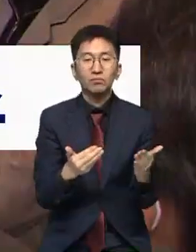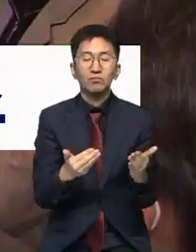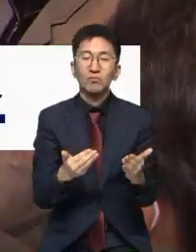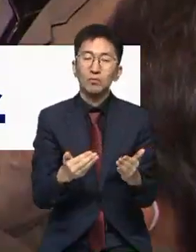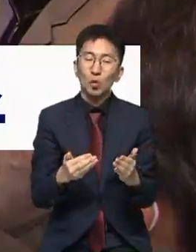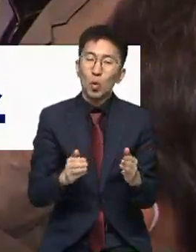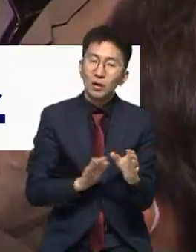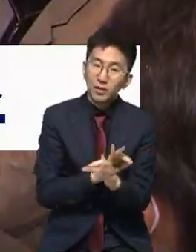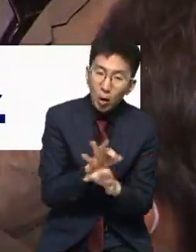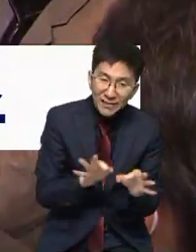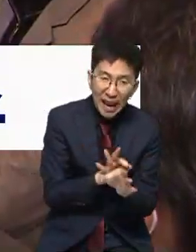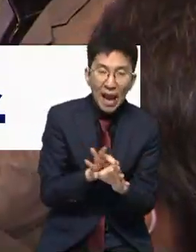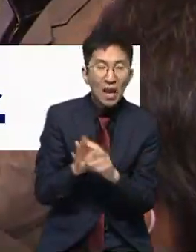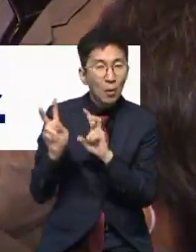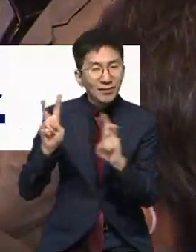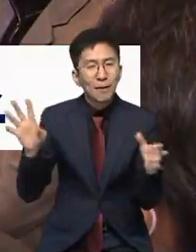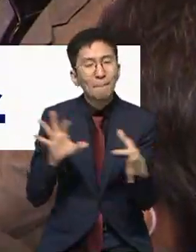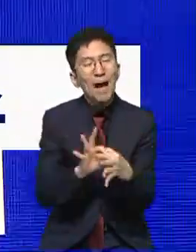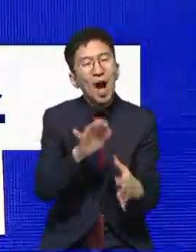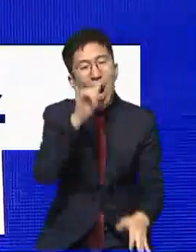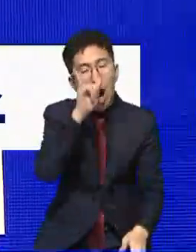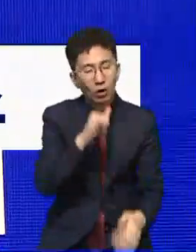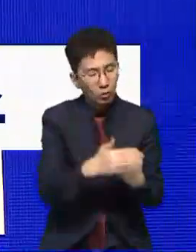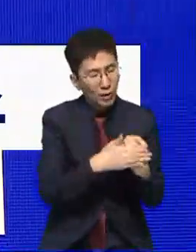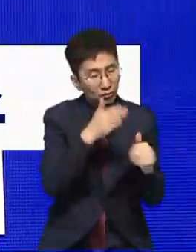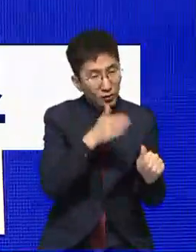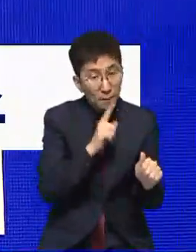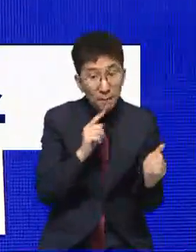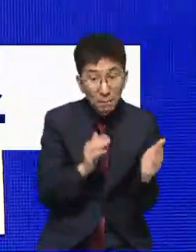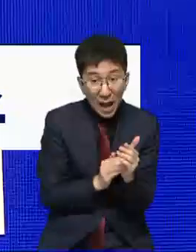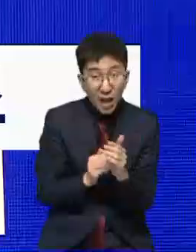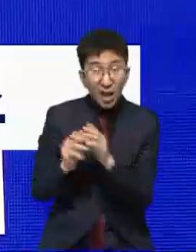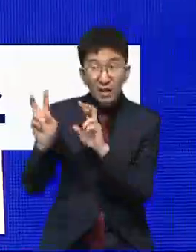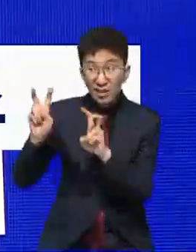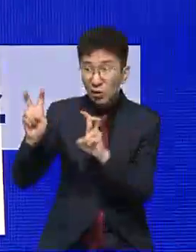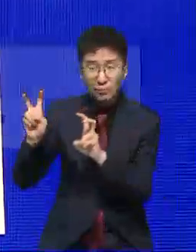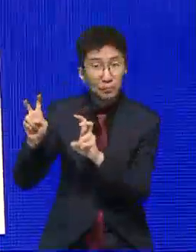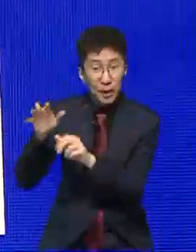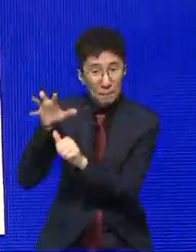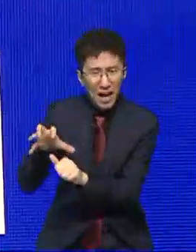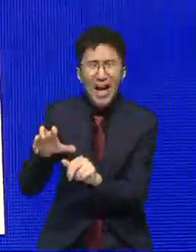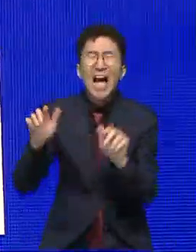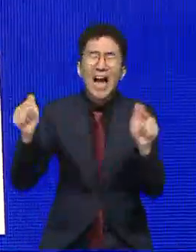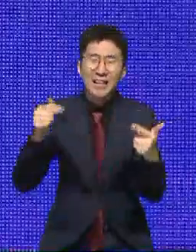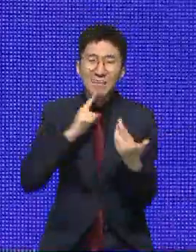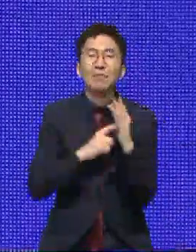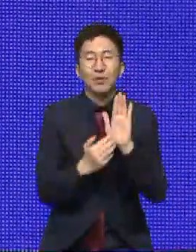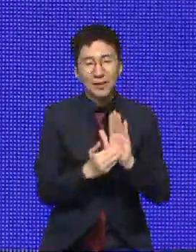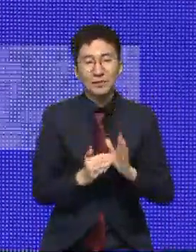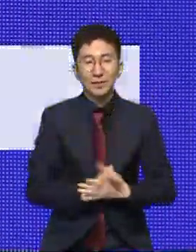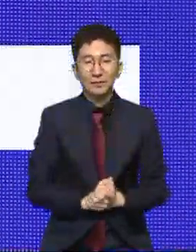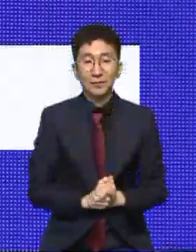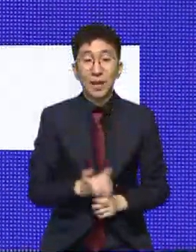노동계의 지지를 호소하면서도 반기업정책과는 거리두겠다고 말했습니다.